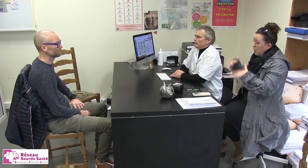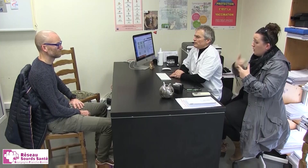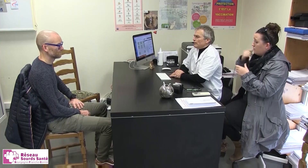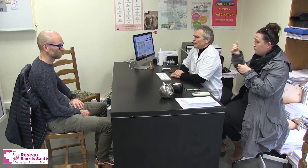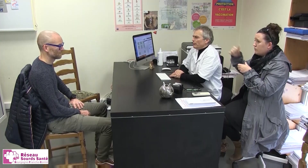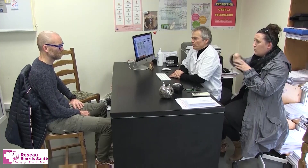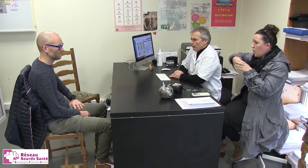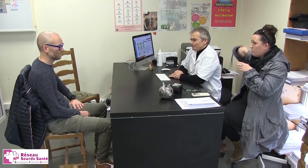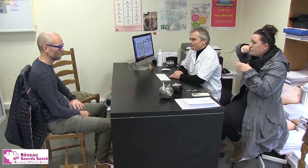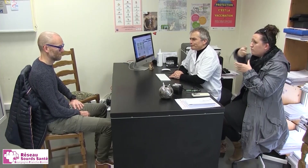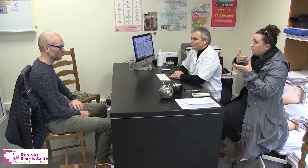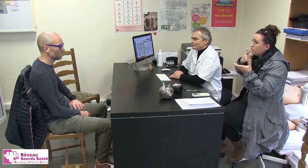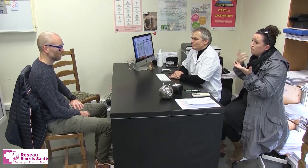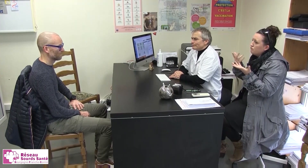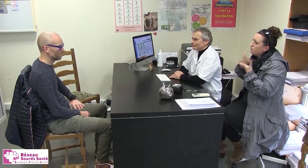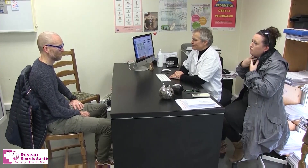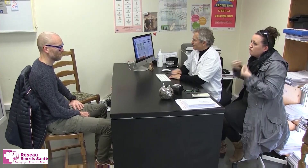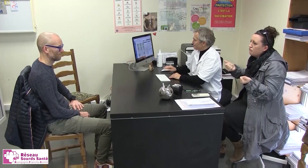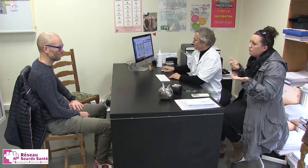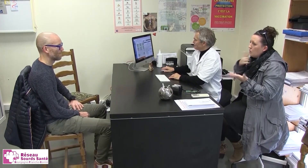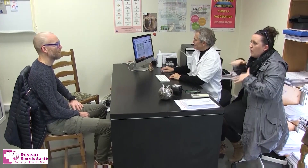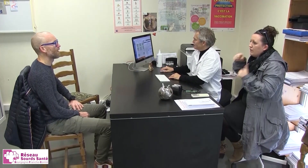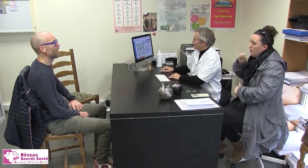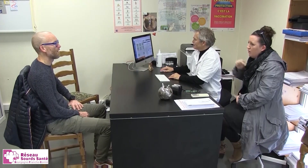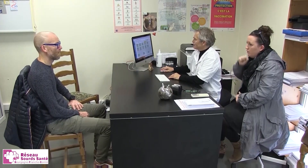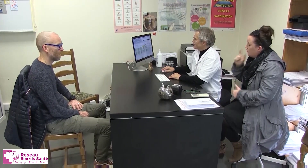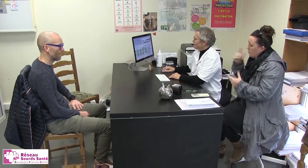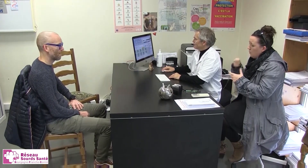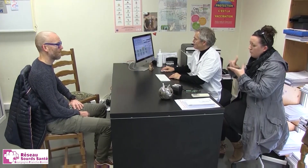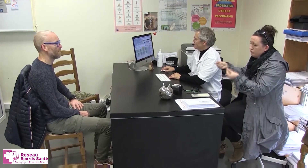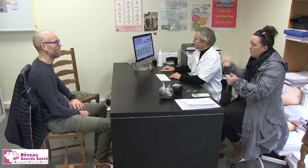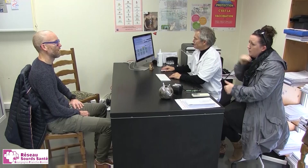vous allez prendre aussi du sirop jusqu'à ce que vous n'ayez plus mal à la gorge et la toux devrait disparaitre rapidement